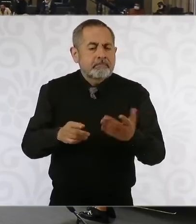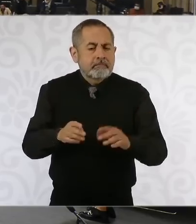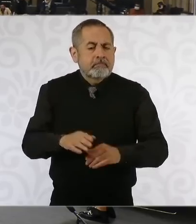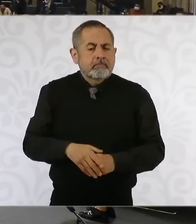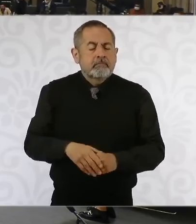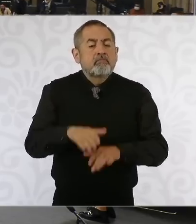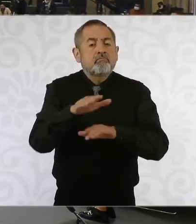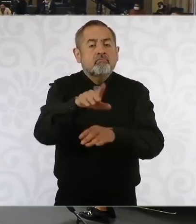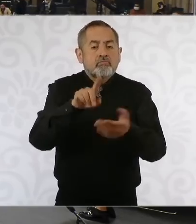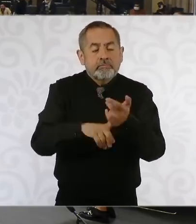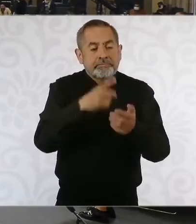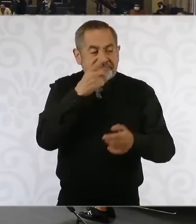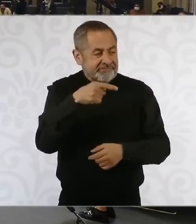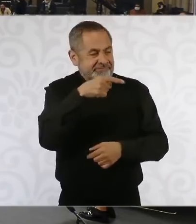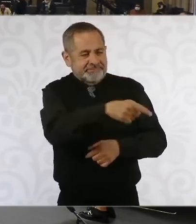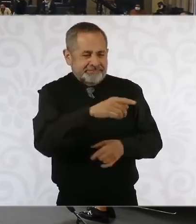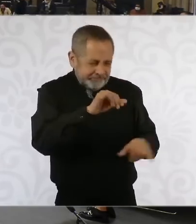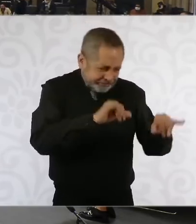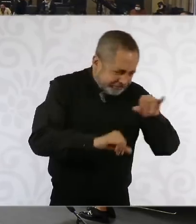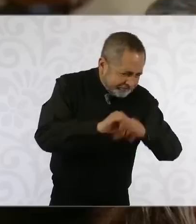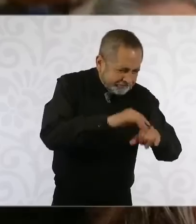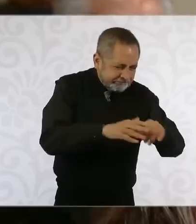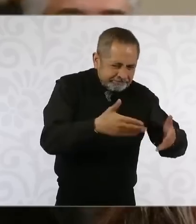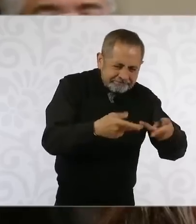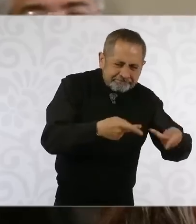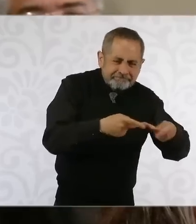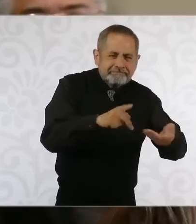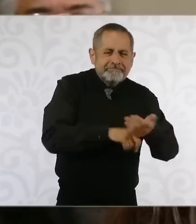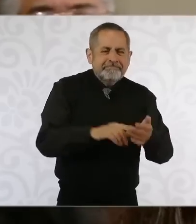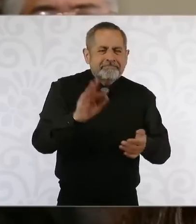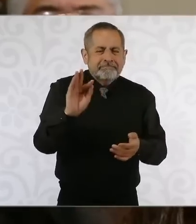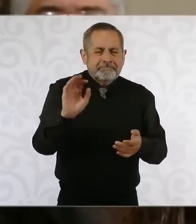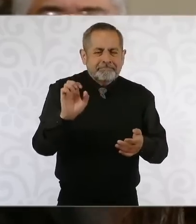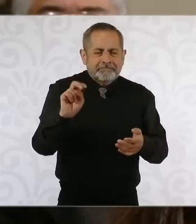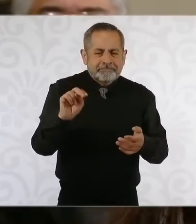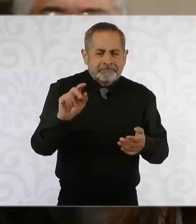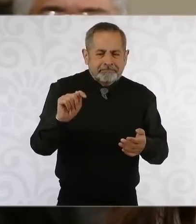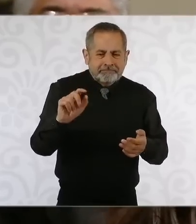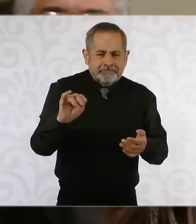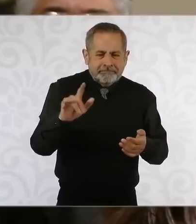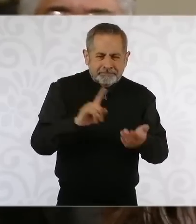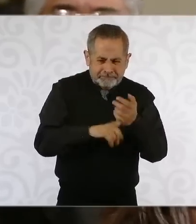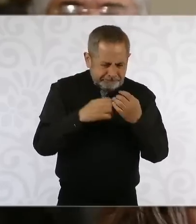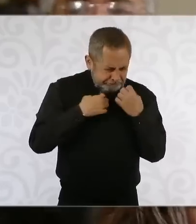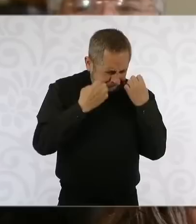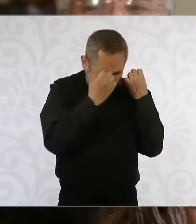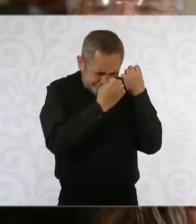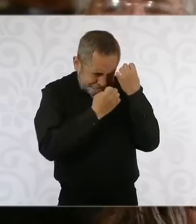de la elaboración del fentanilo estaba yo viendo este el reportaje analizando el lugar es un lugar